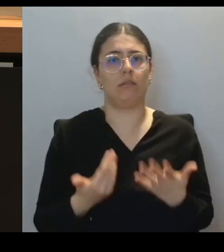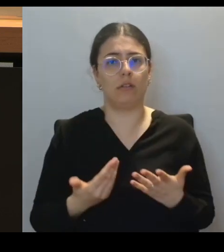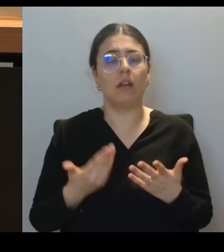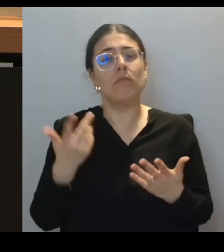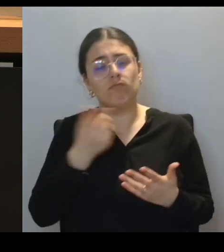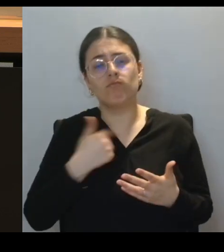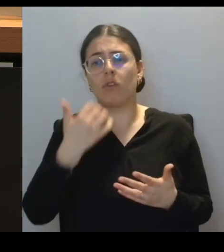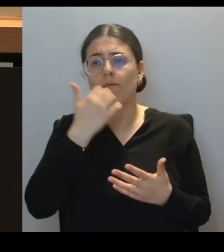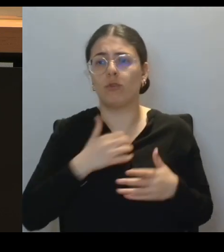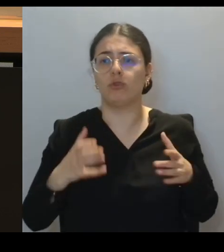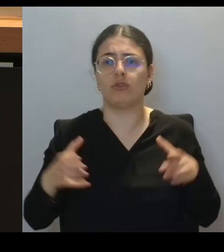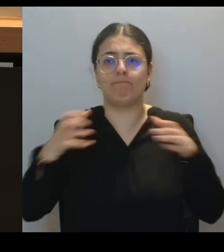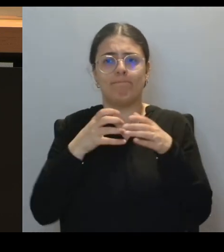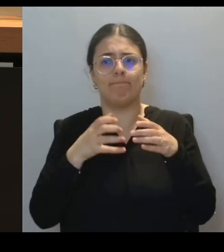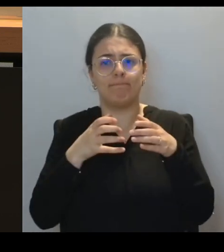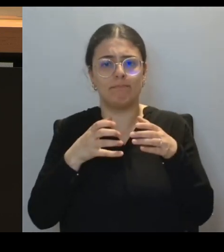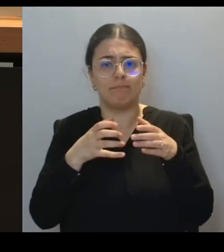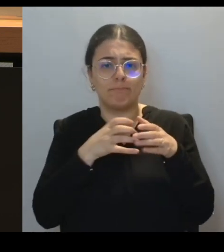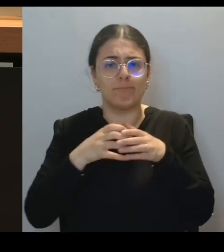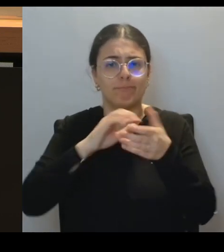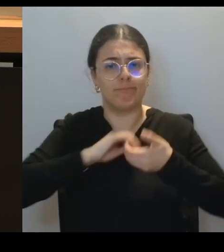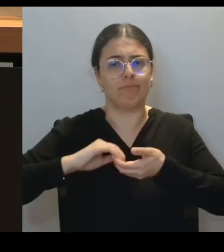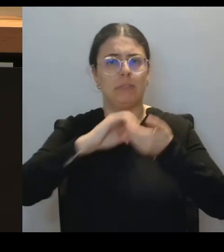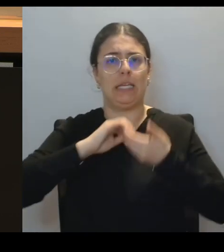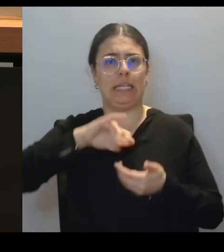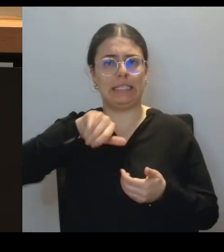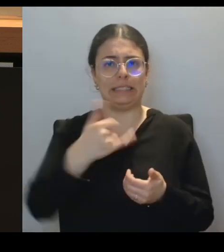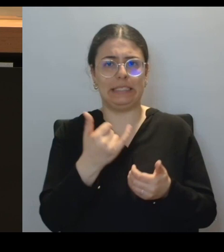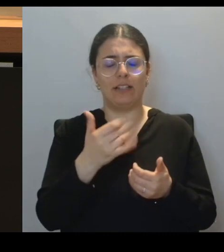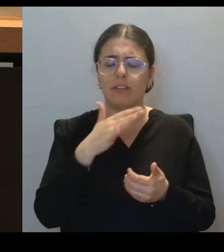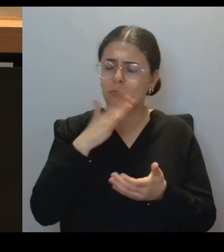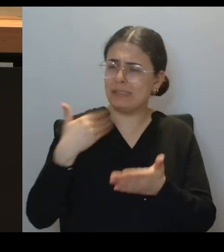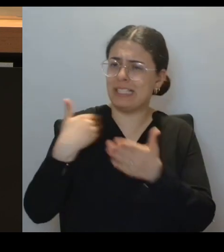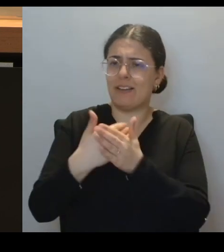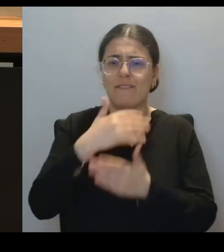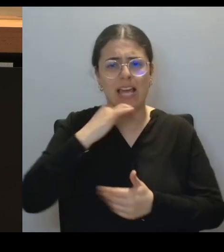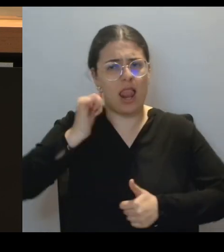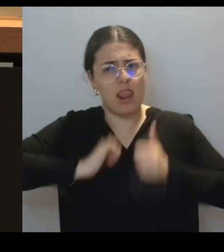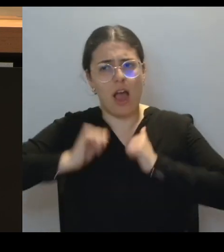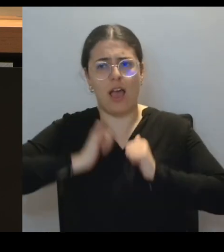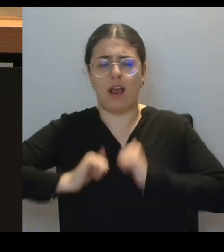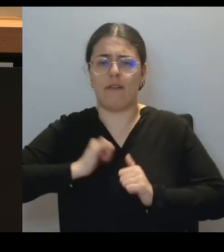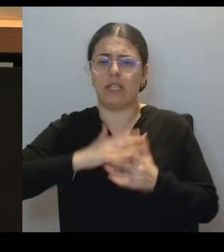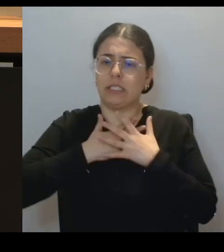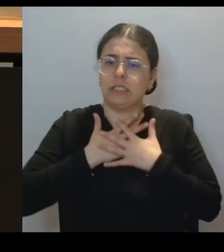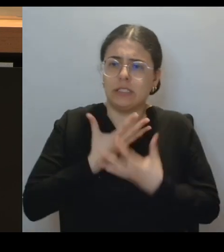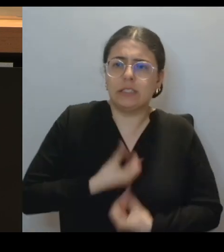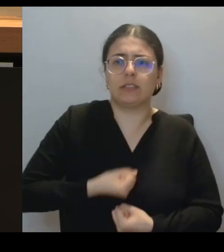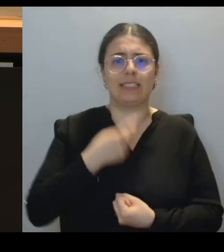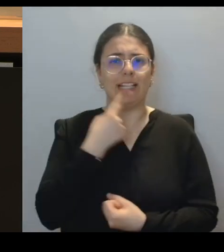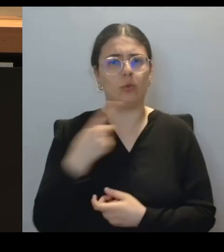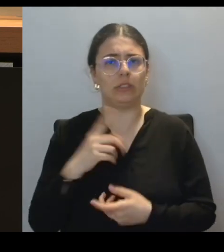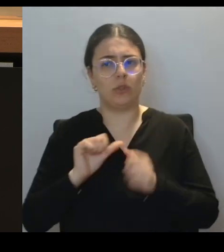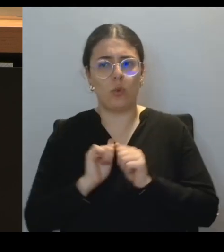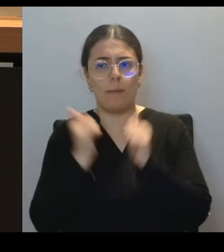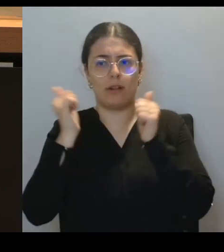viel Leid erfahren, den Genozid überlebt und hier Zuflucht gefunden haben, ein sicheres Leben ohne Angst vor Abschiebung an